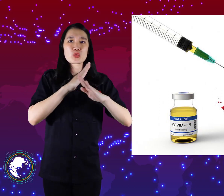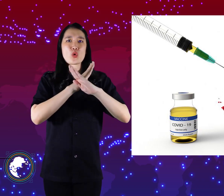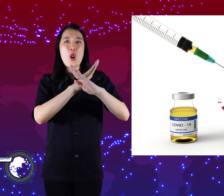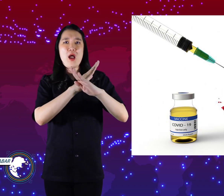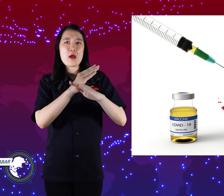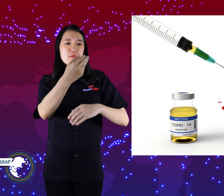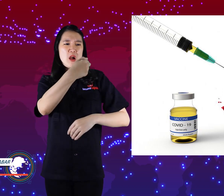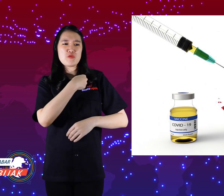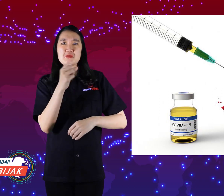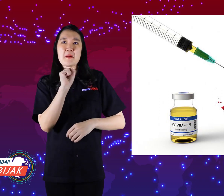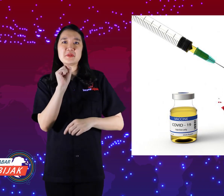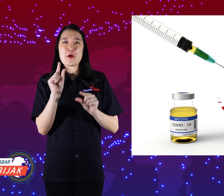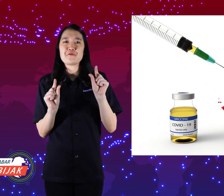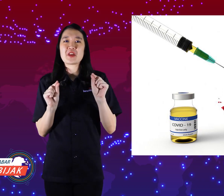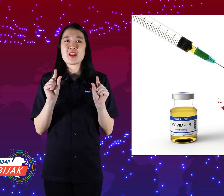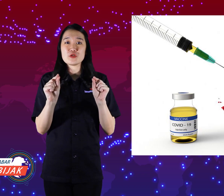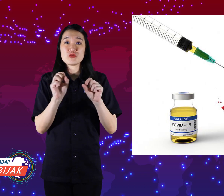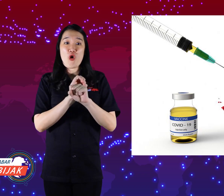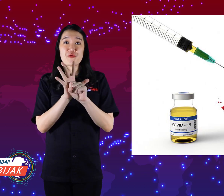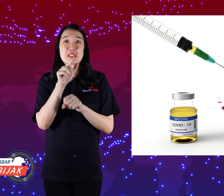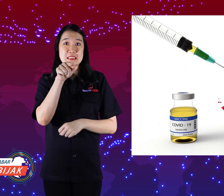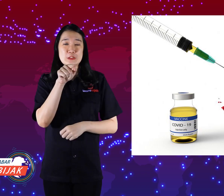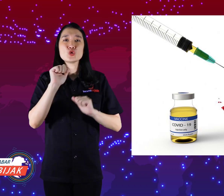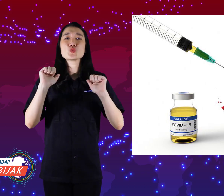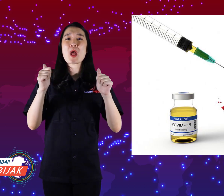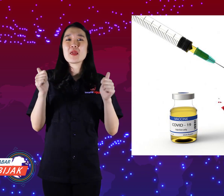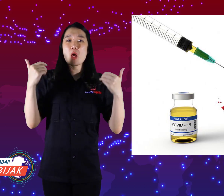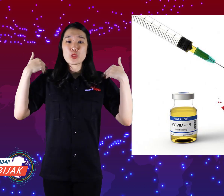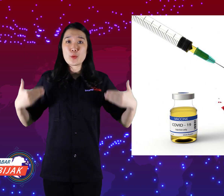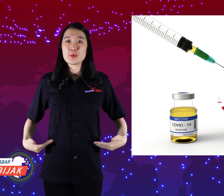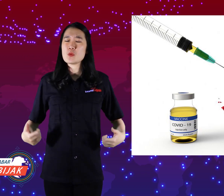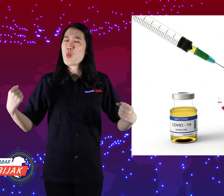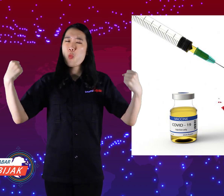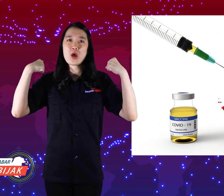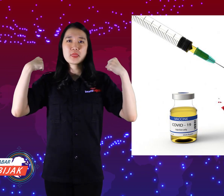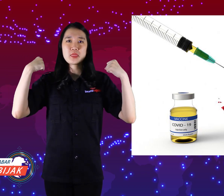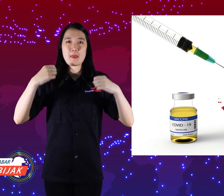dan menolak masuknya virus COVID-19 supaya tubuh jadi lebih kuat.